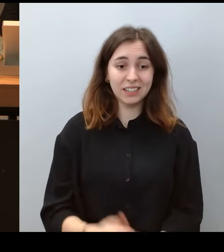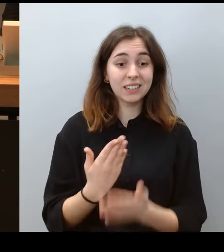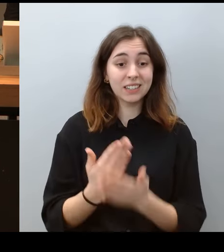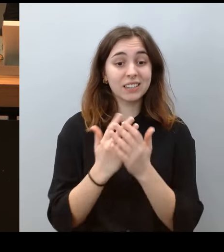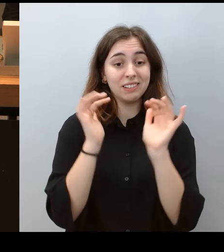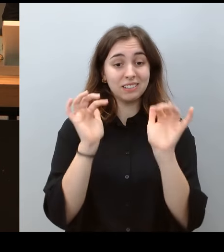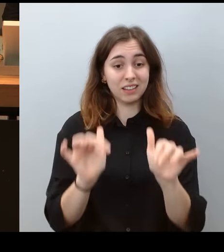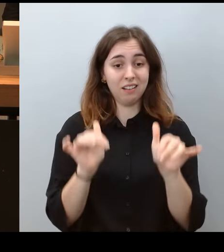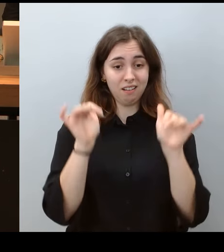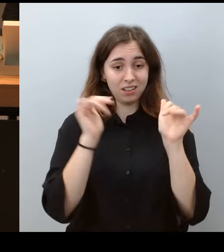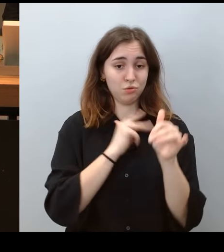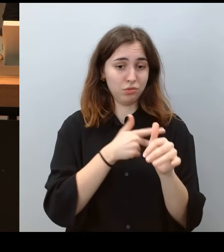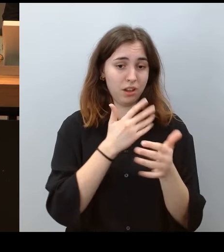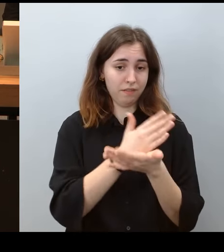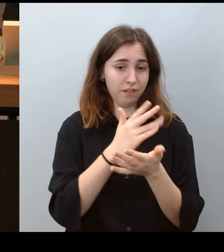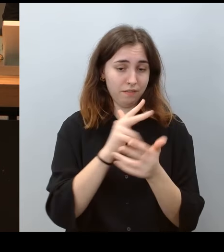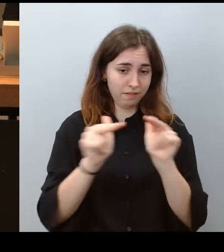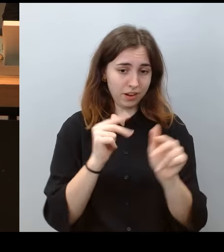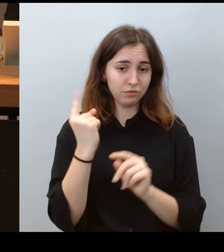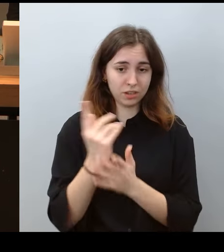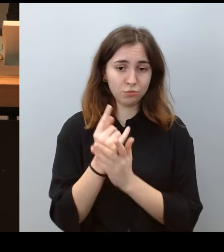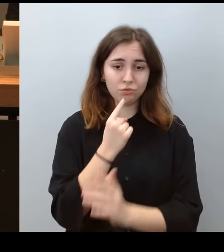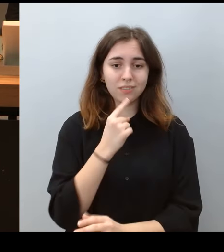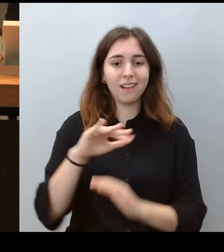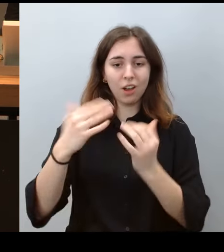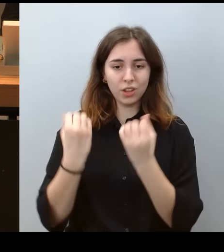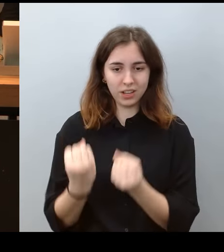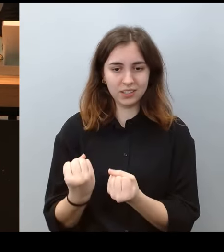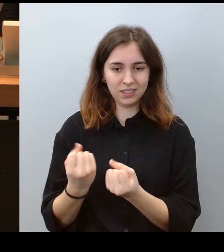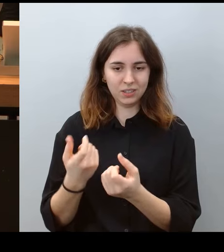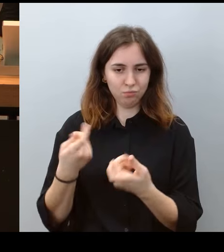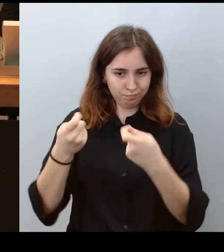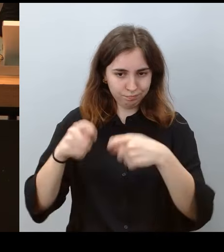vergangenen Jahr geschlossen wurde. Und diese Koalition, tatsächlich hat